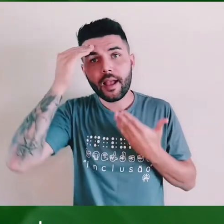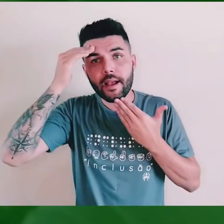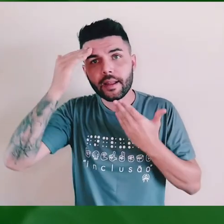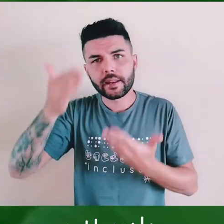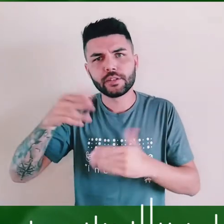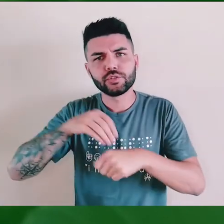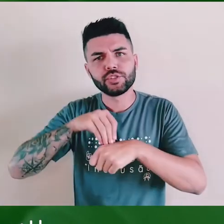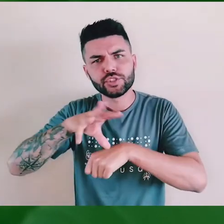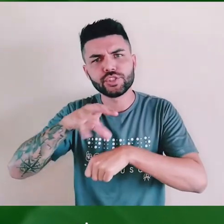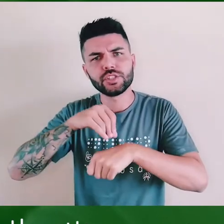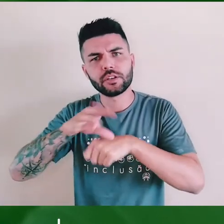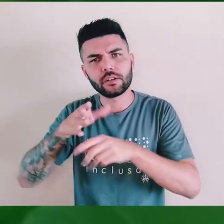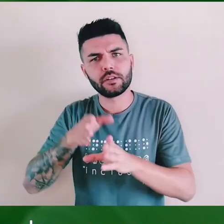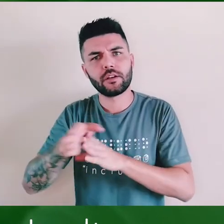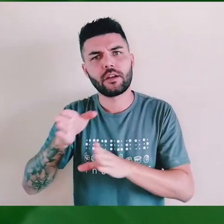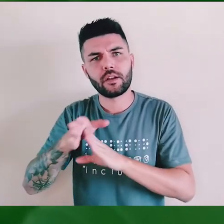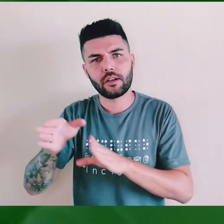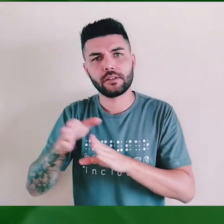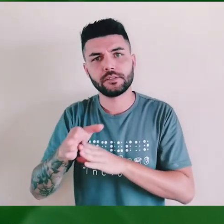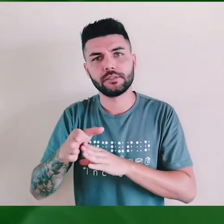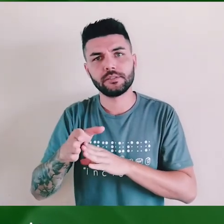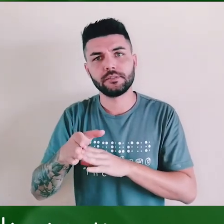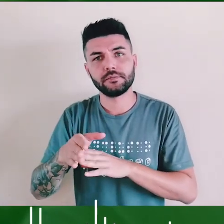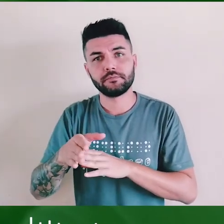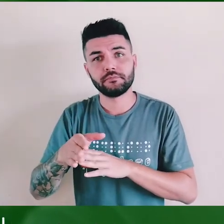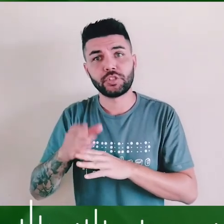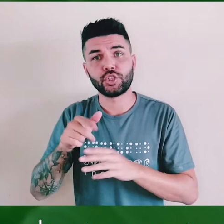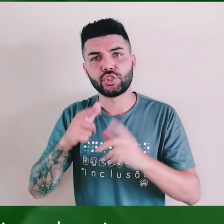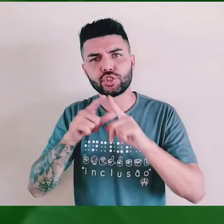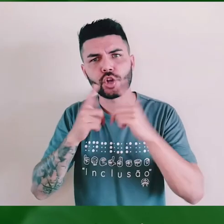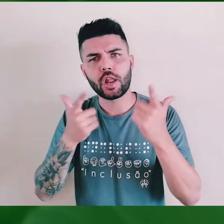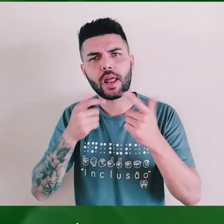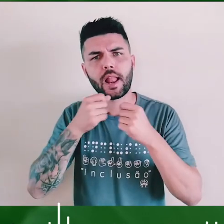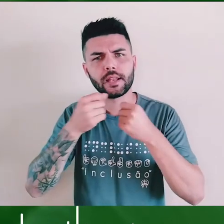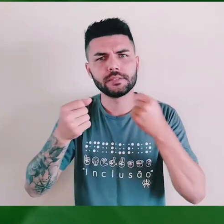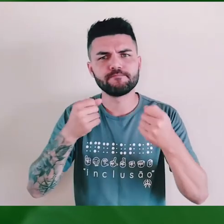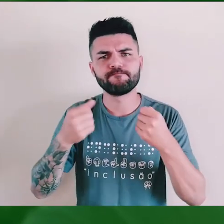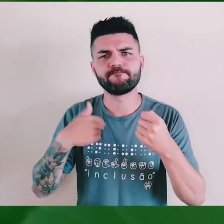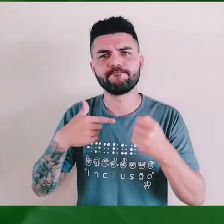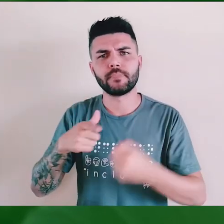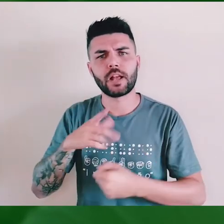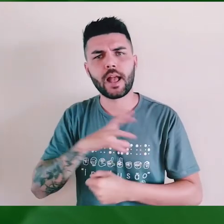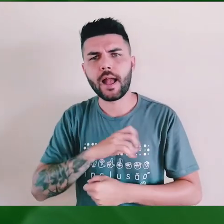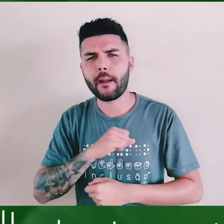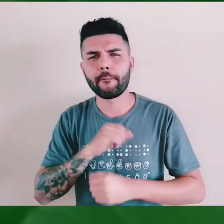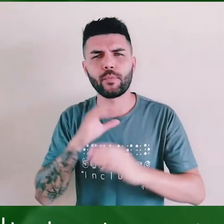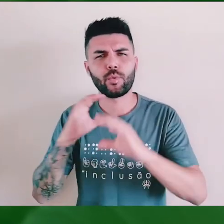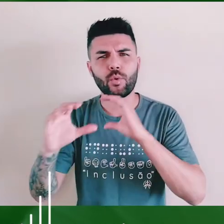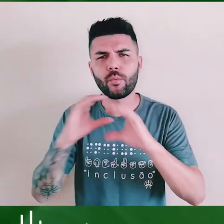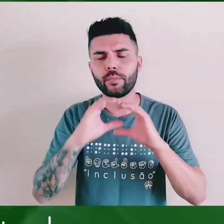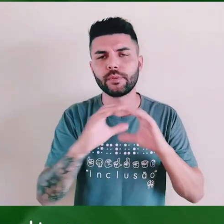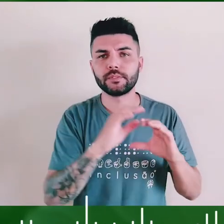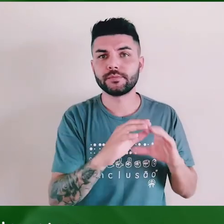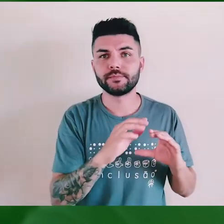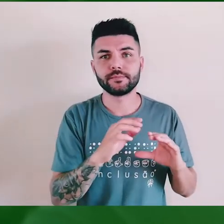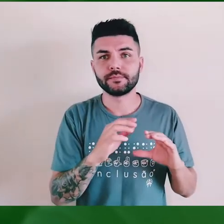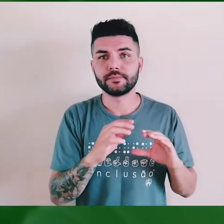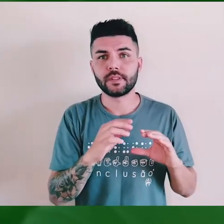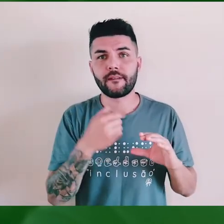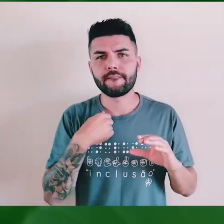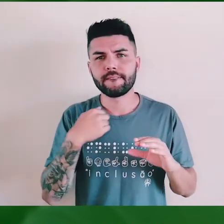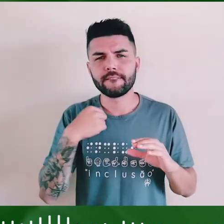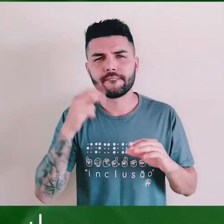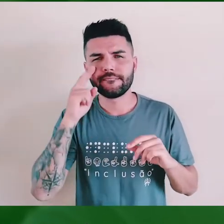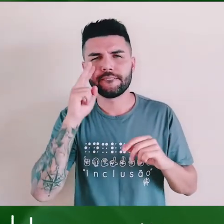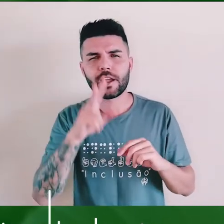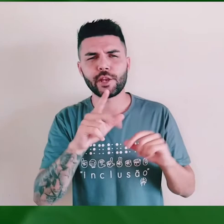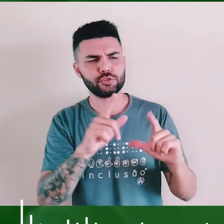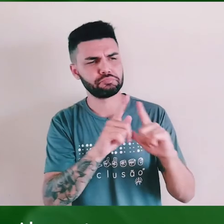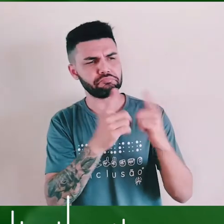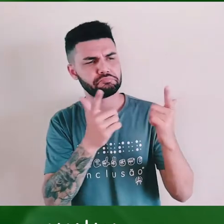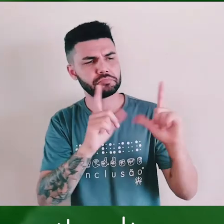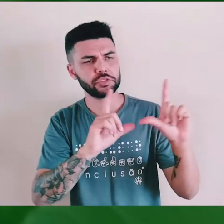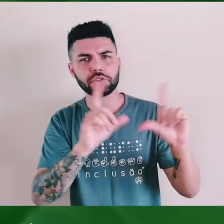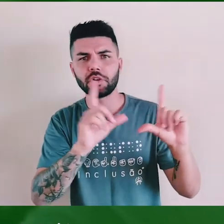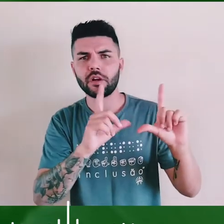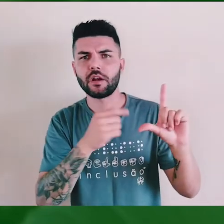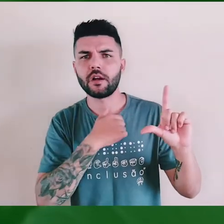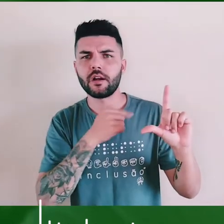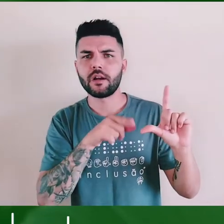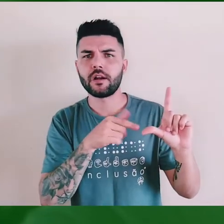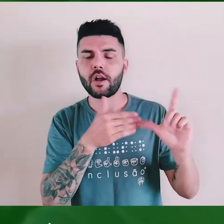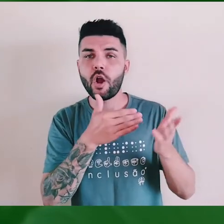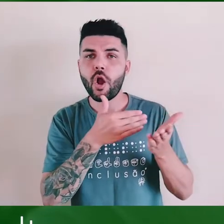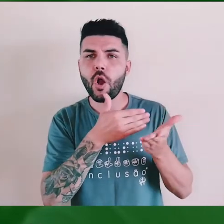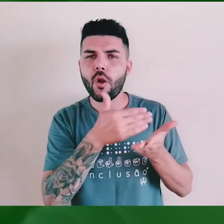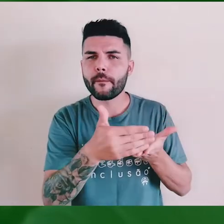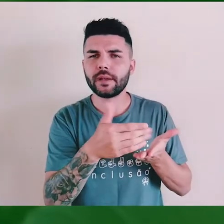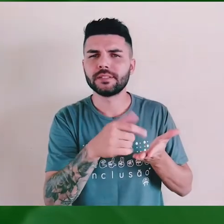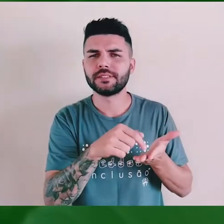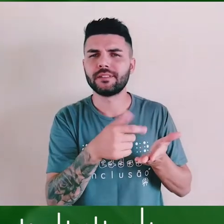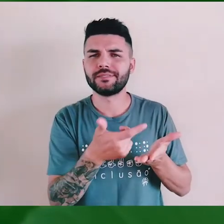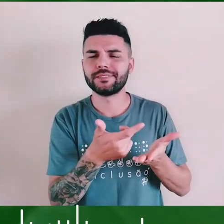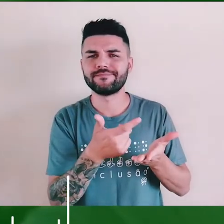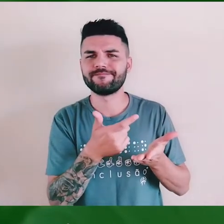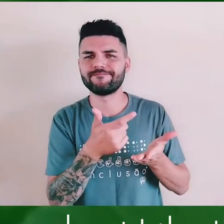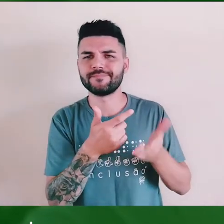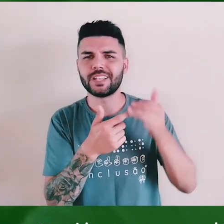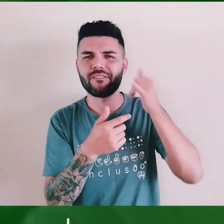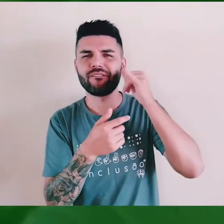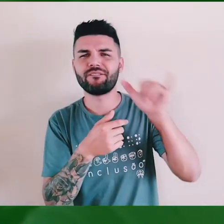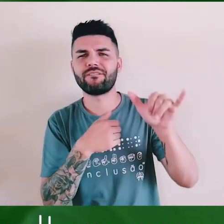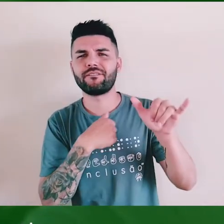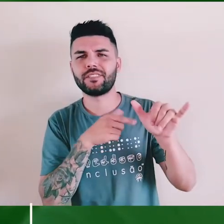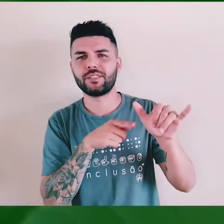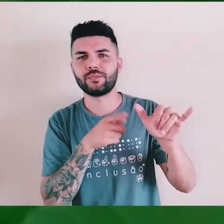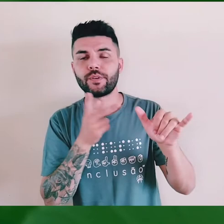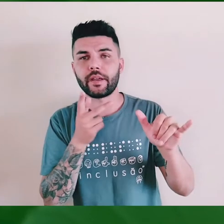como jornalista eu amo comunicação, eu vejo jornais e quando começa a falar demais eu